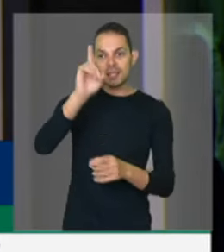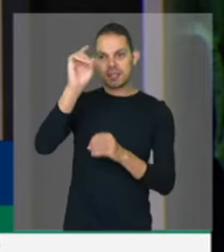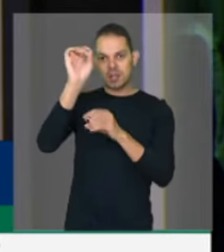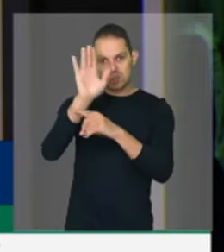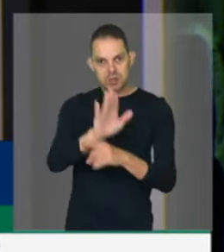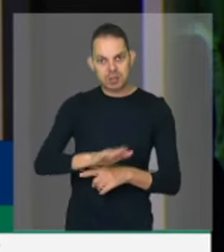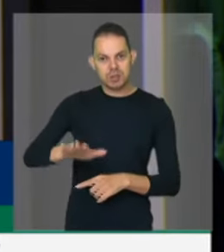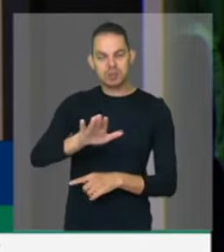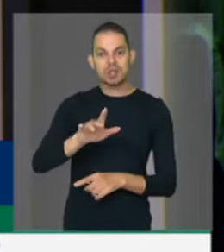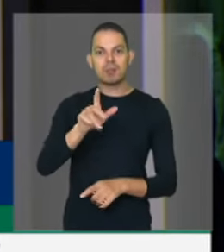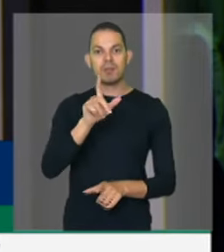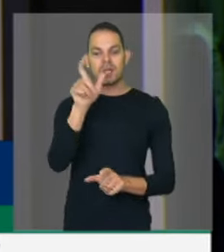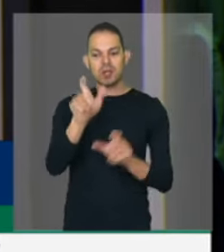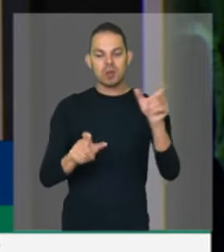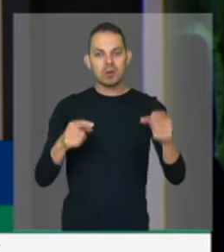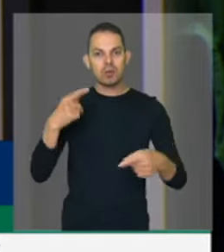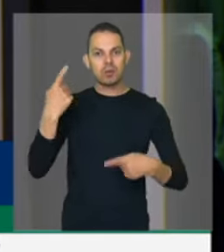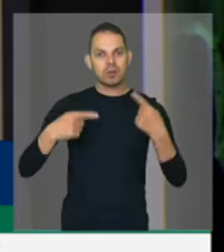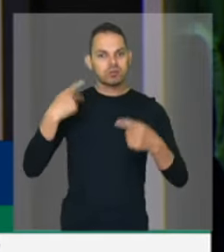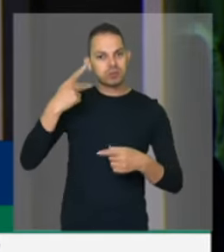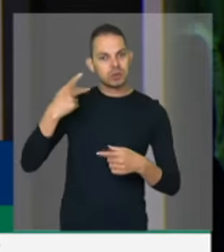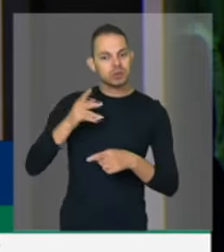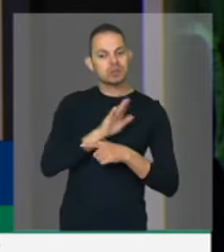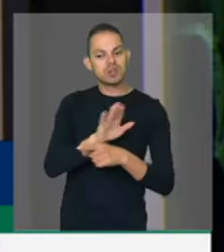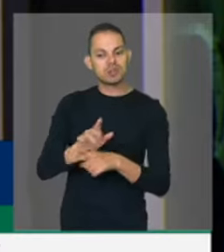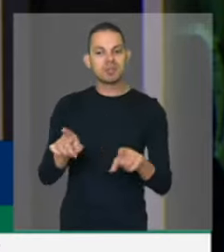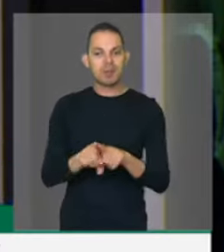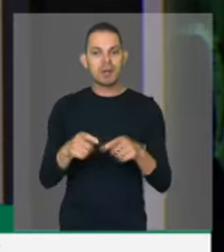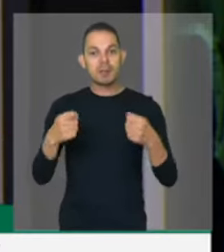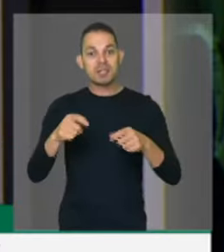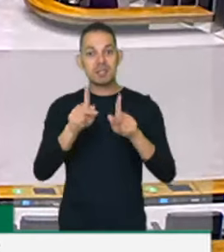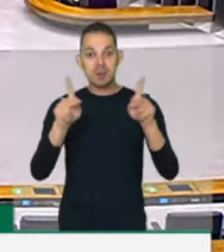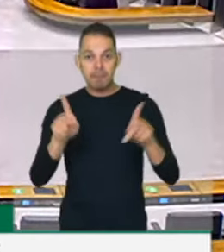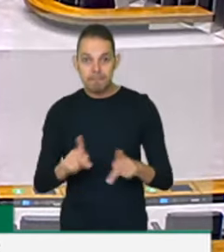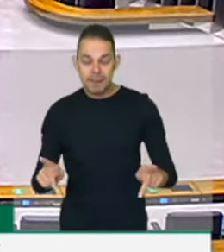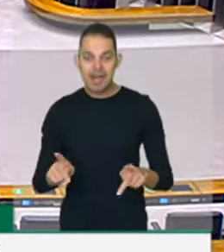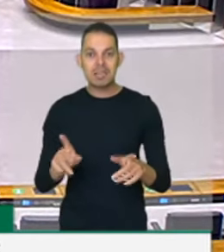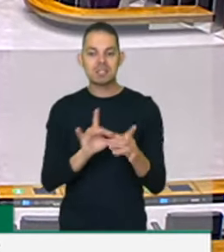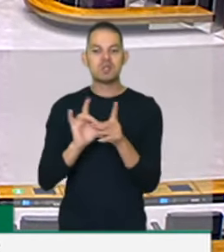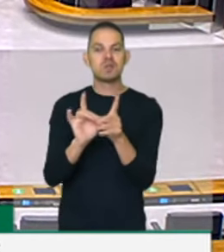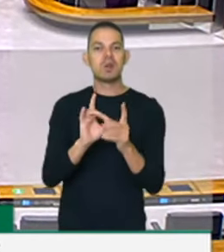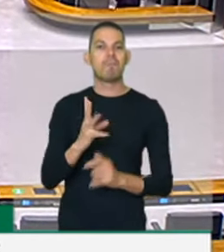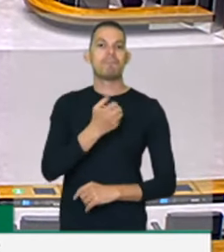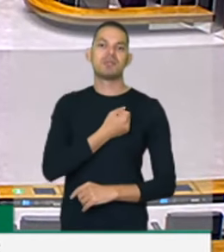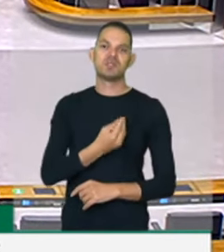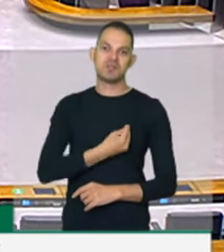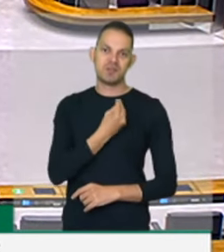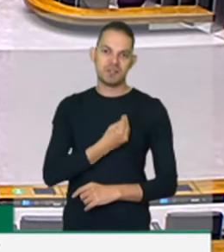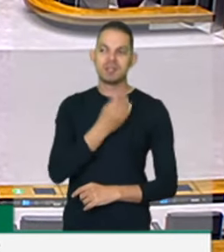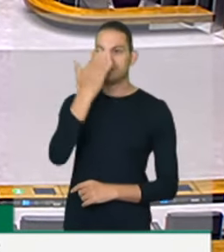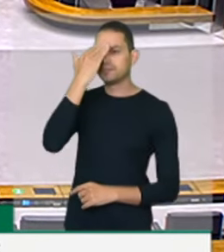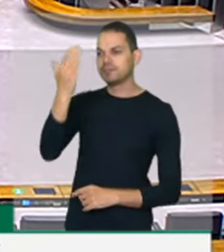UNIÃO PARA SALVAR VIDAS. OBRIGADA, PRESIDENTE. -- [PRESIDENTE]: ORIENTAÇÃO. COMO ORIENTA O